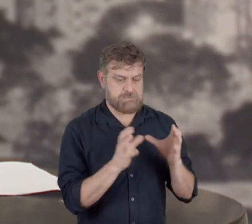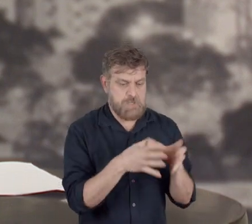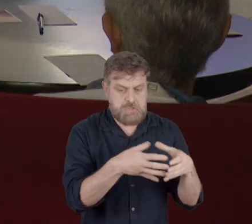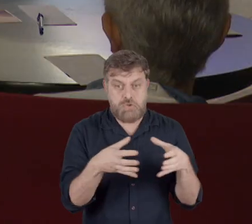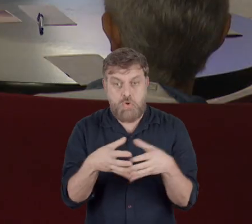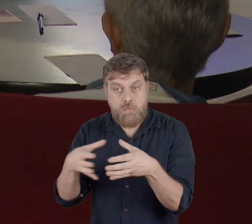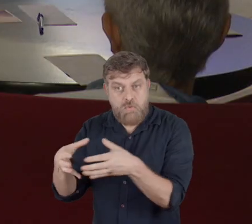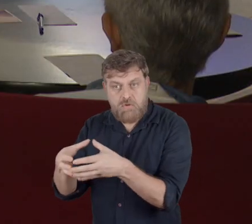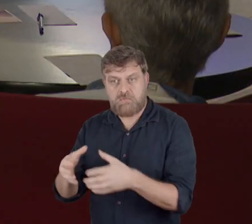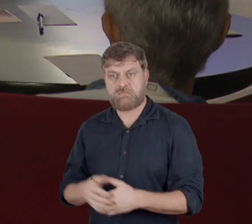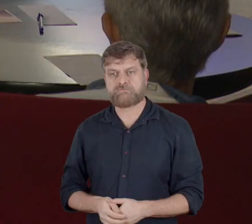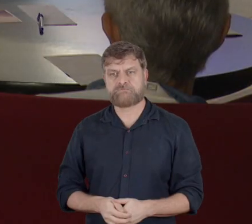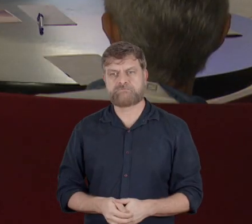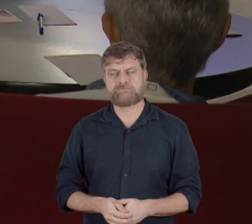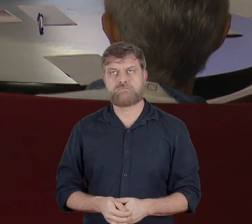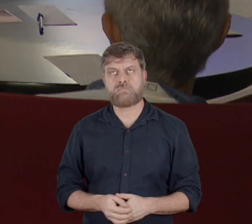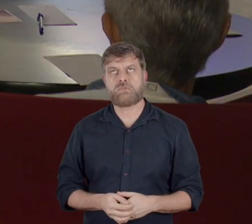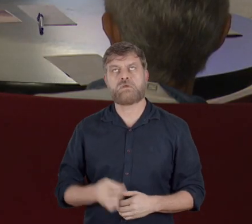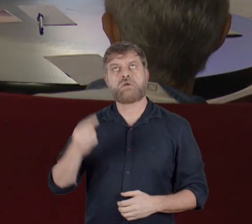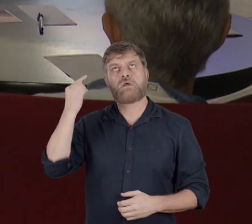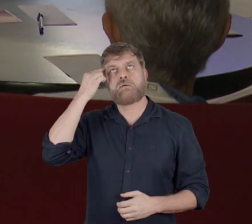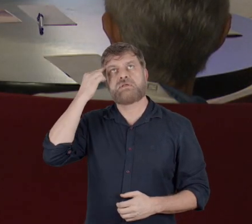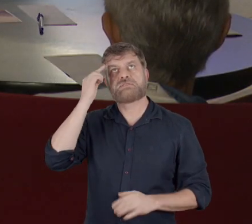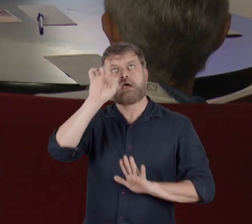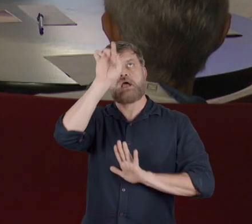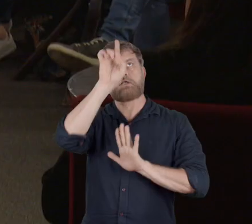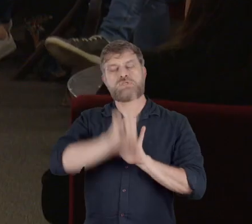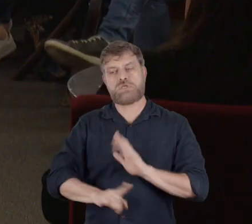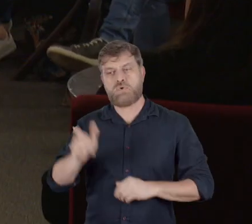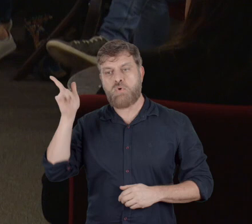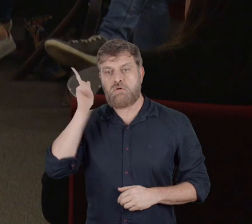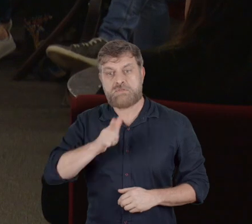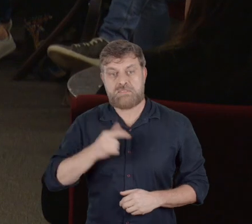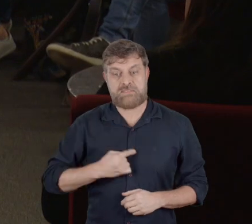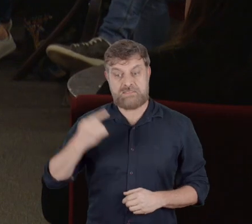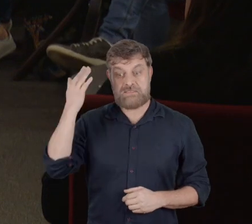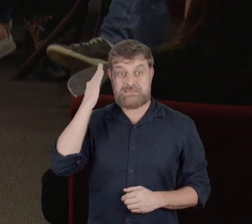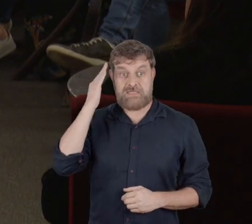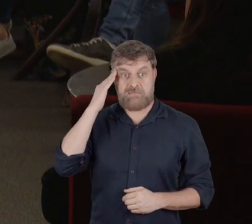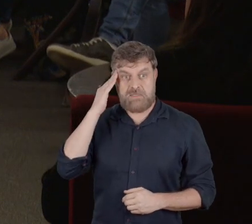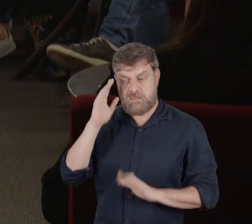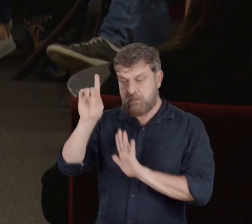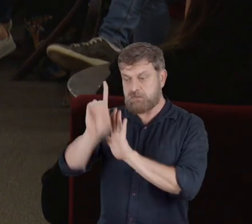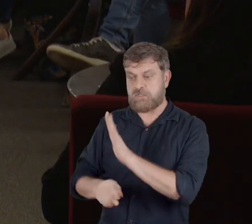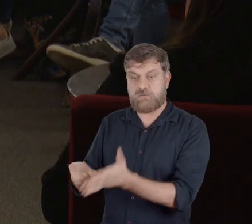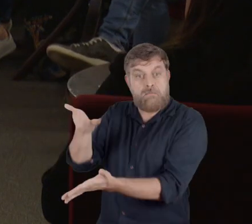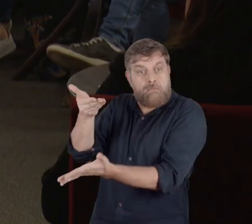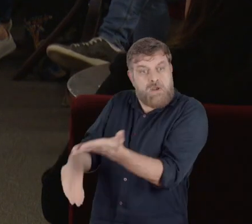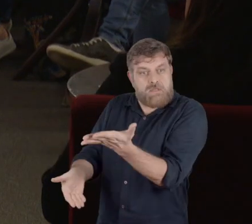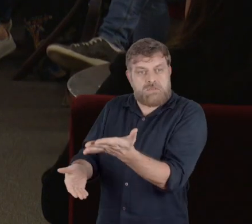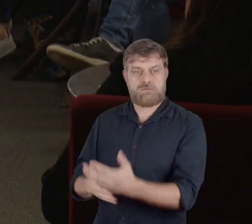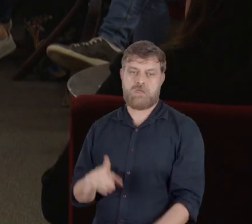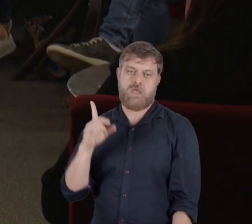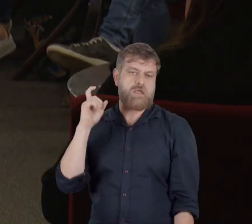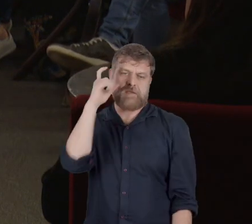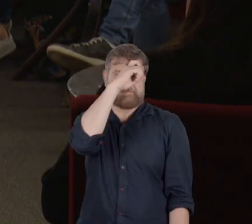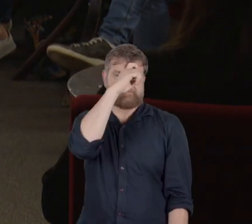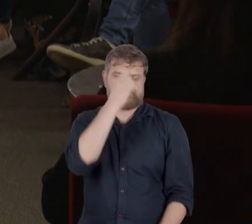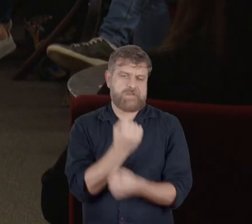Pensar acesso a direitos sem pensar negação de direitos é muito difícil,